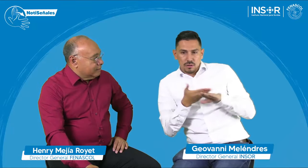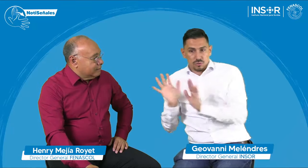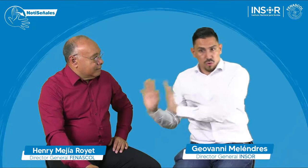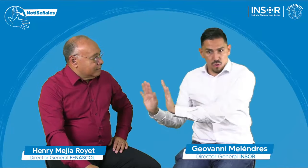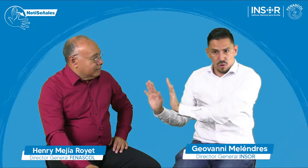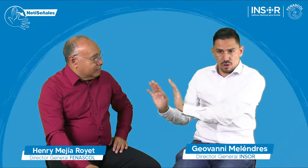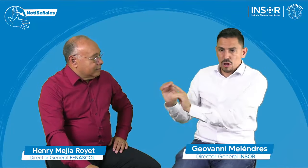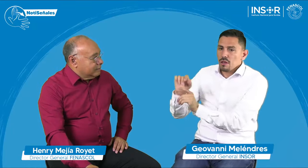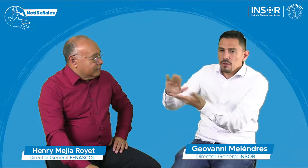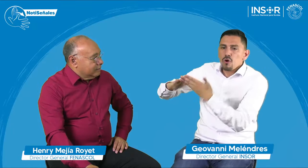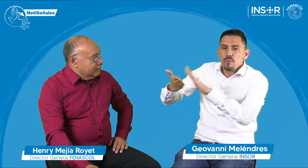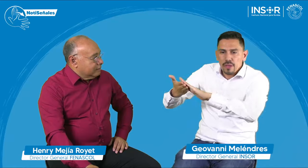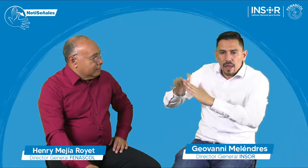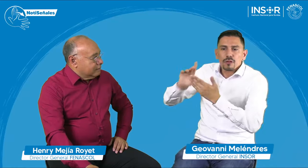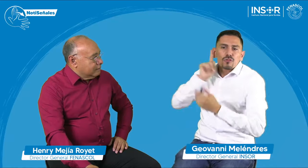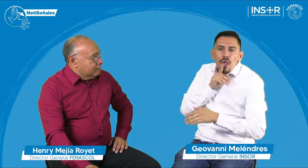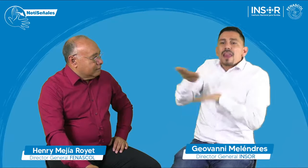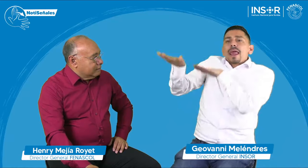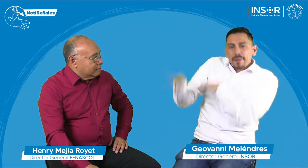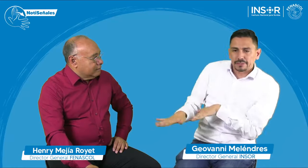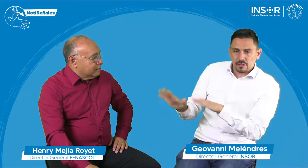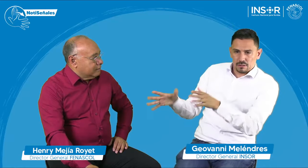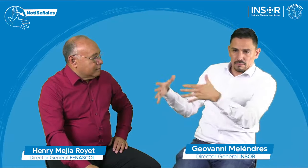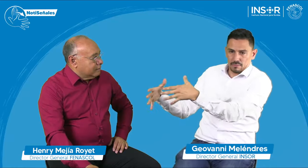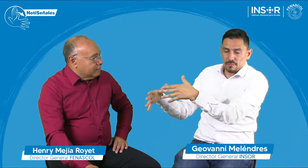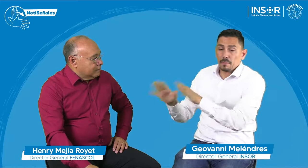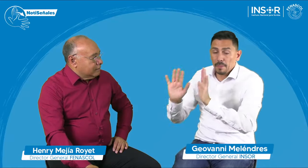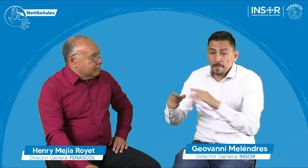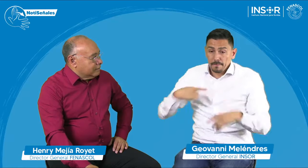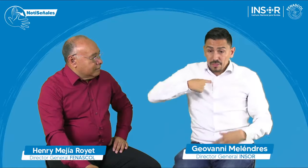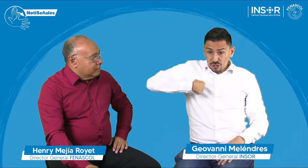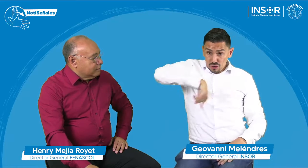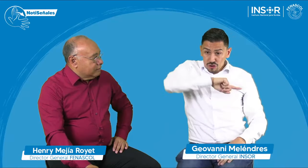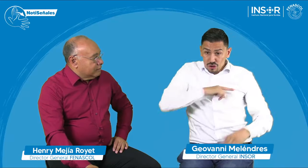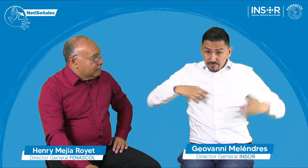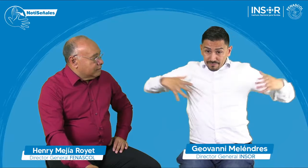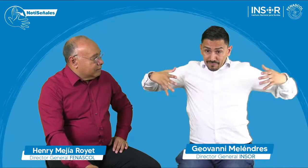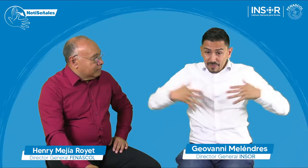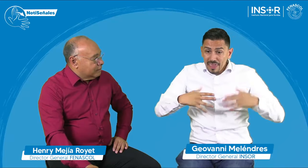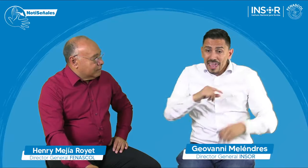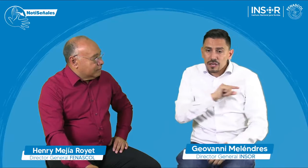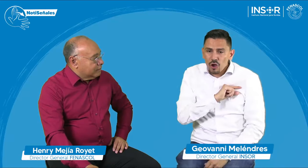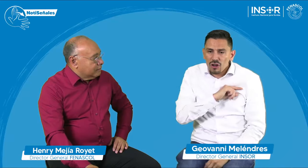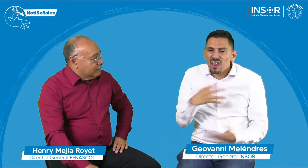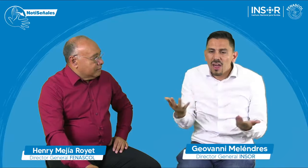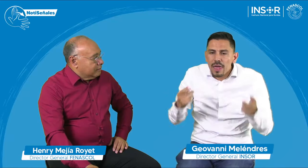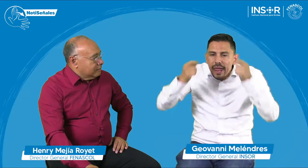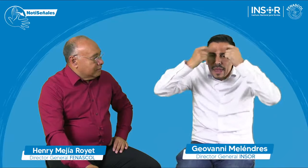las personas sordas y del cumplimiento de las leyes. Es